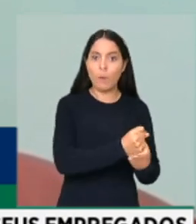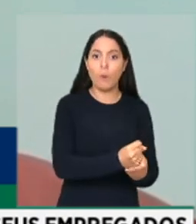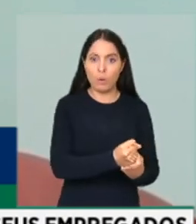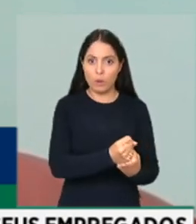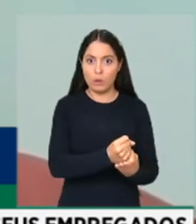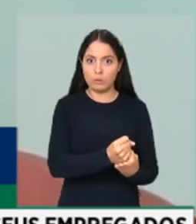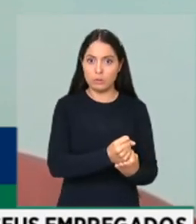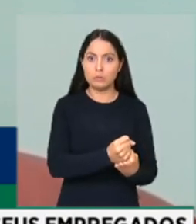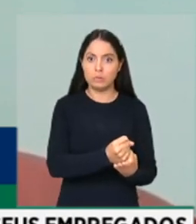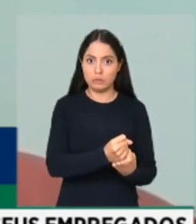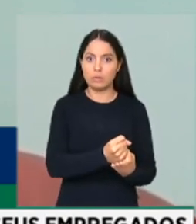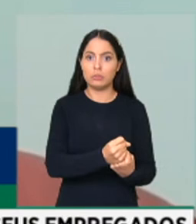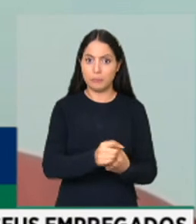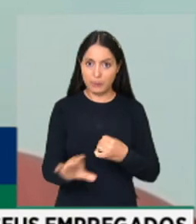APOIAR OS PETROLEIROS,